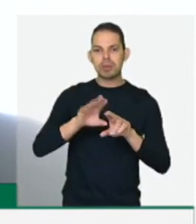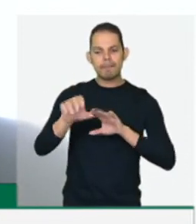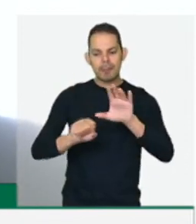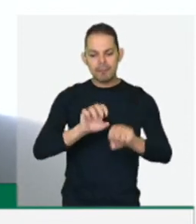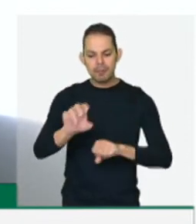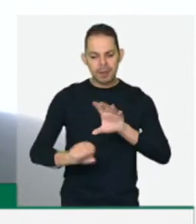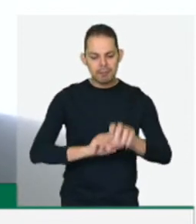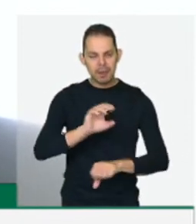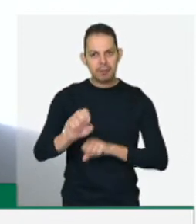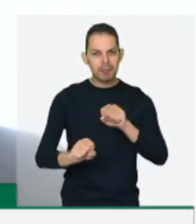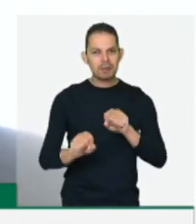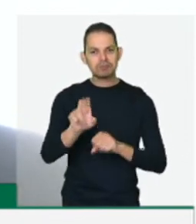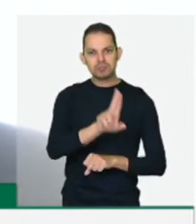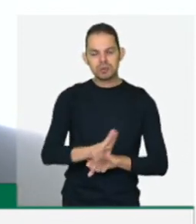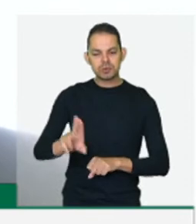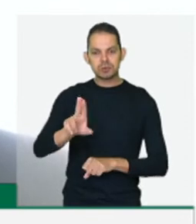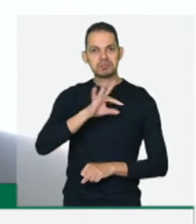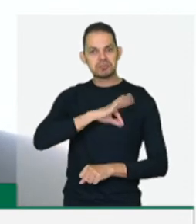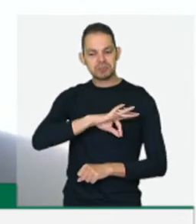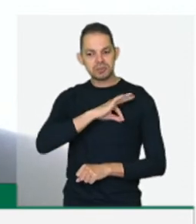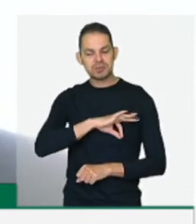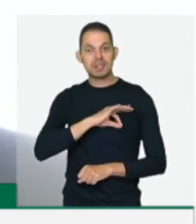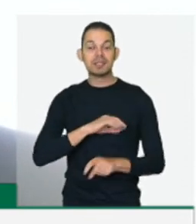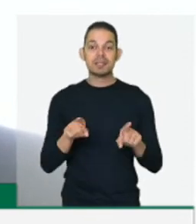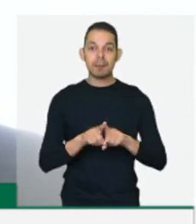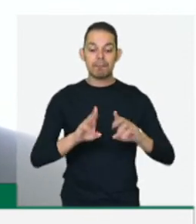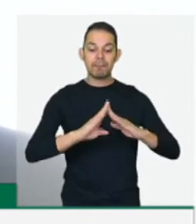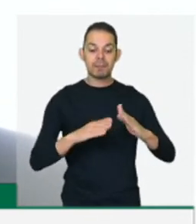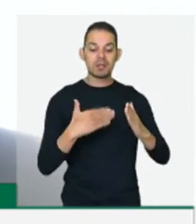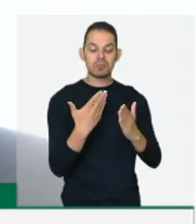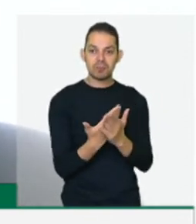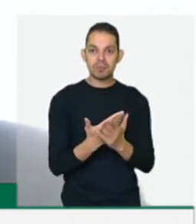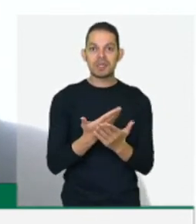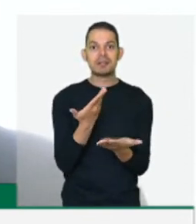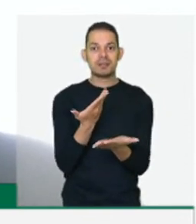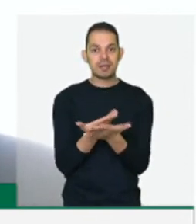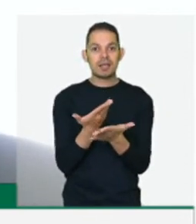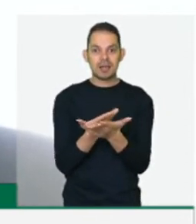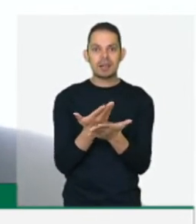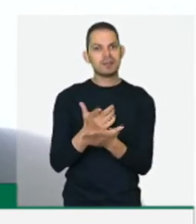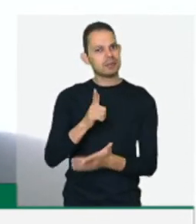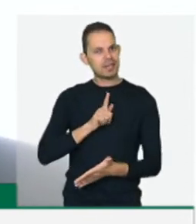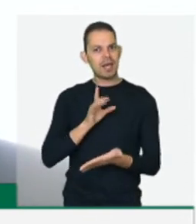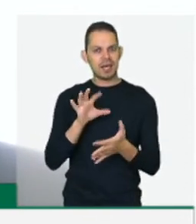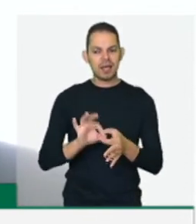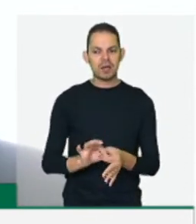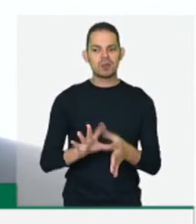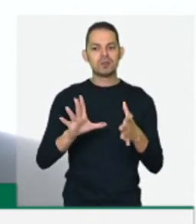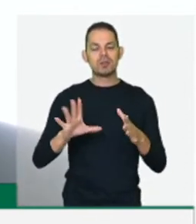PÉ UMA ESCOLINHA QUE INCLUSIVE TEM AUTORIZAÇÃO DA SECRETARIA DE EDUCAÇÃO PARA FUNCIONAR COMO RETAGUARDA PARA AS CRIANÇAS ALI. SÓ 30